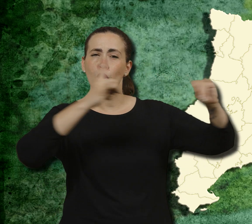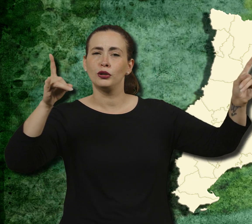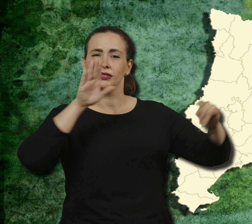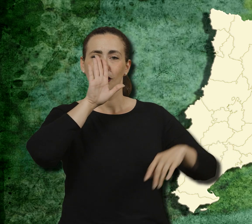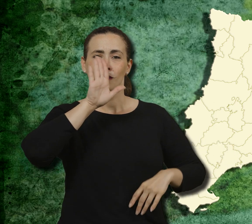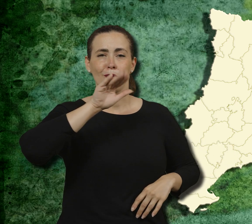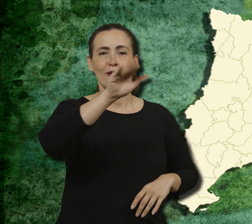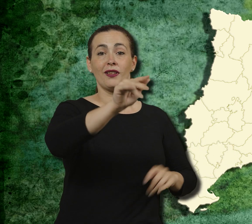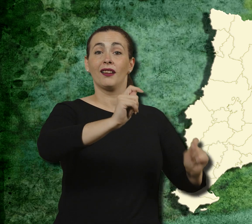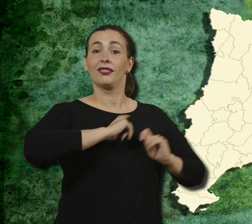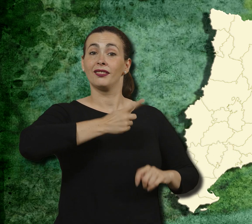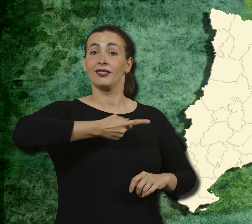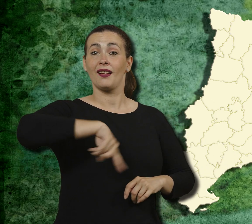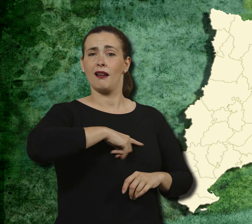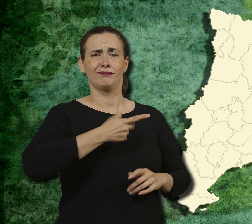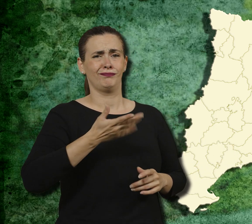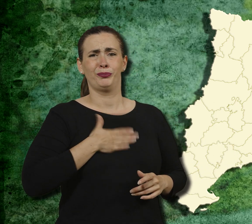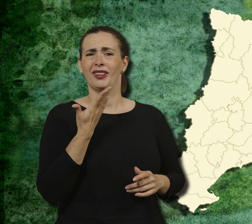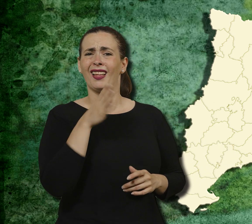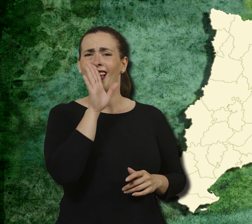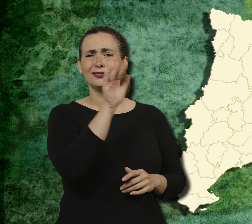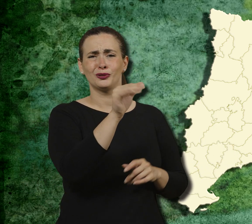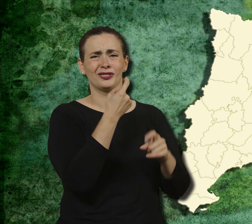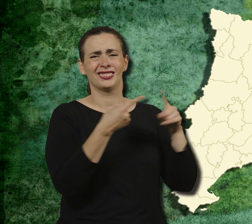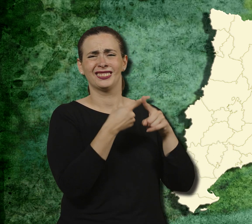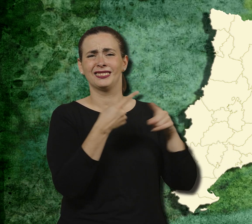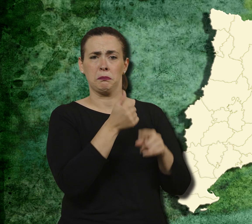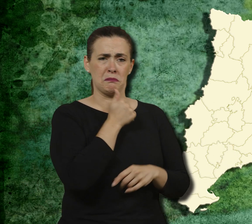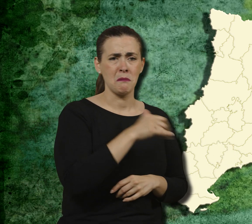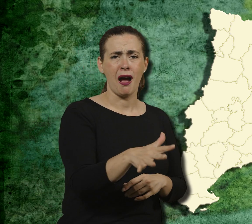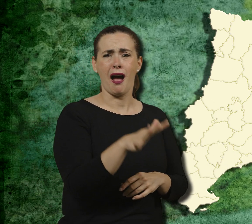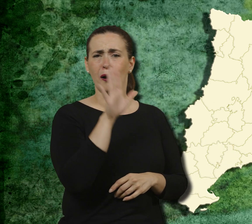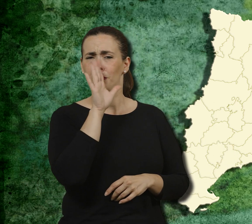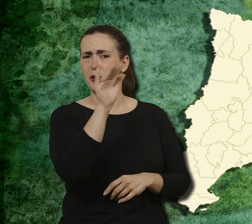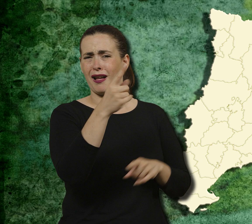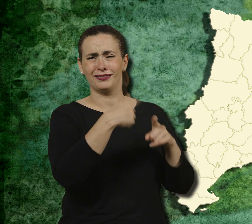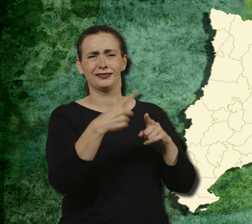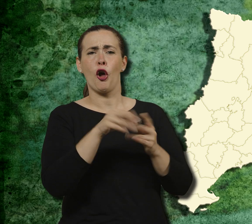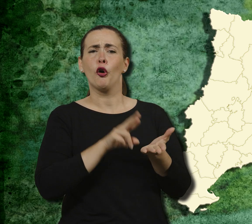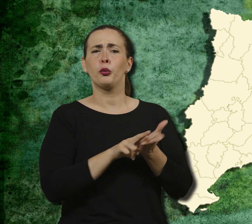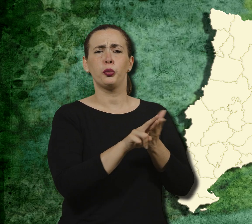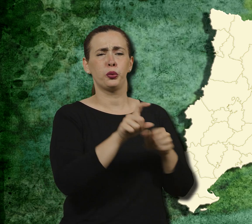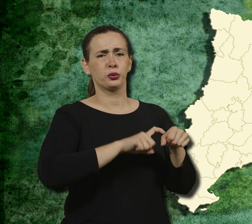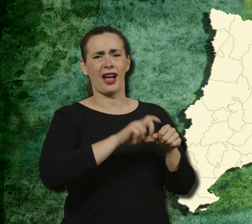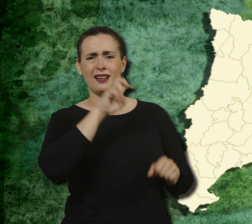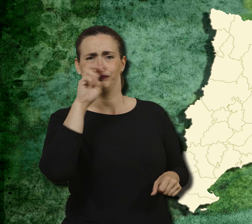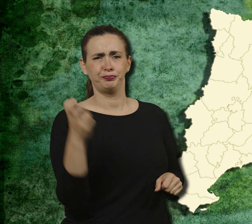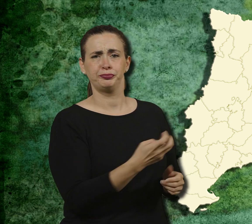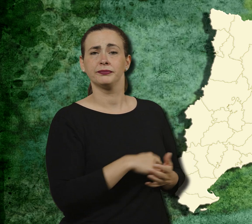que ofereixen excel·lents balconades sobre el mar en excursions i rutes.